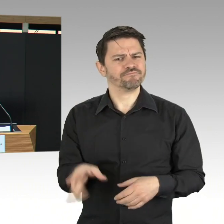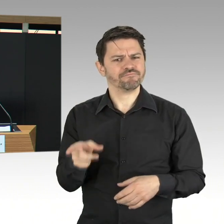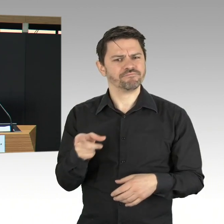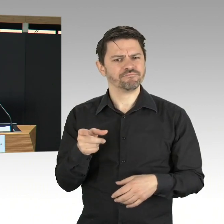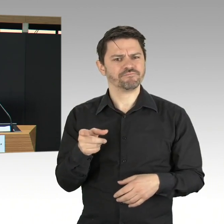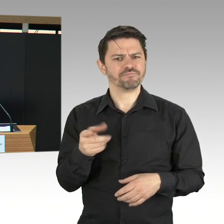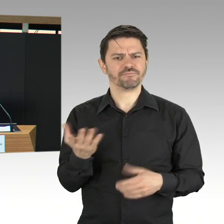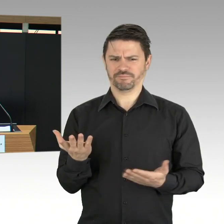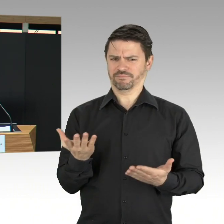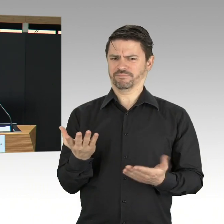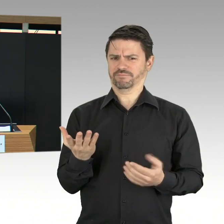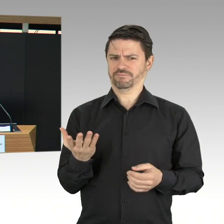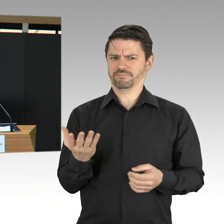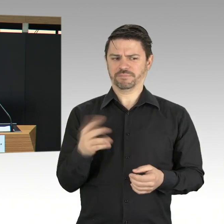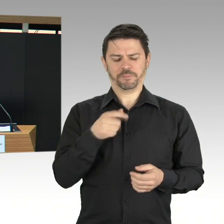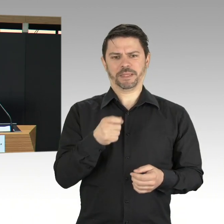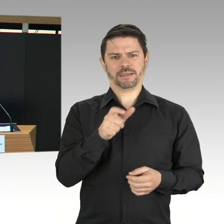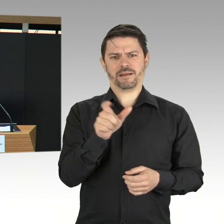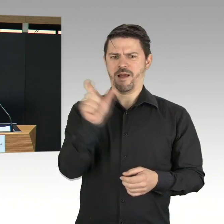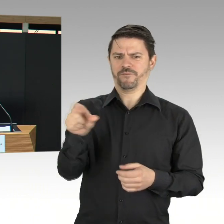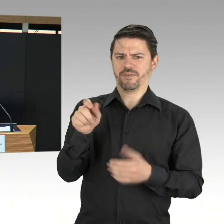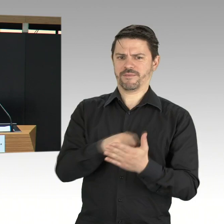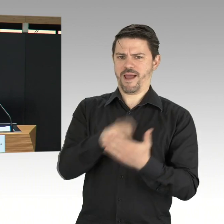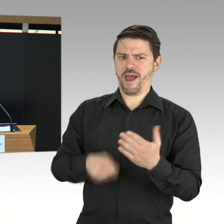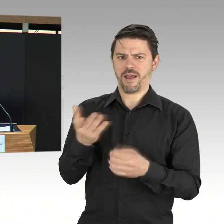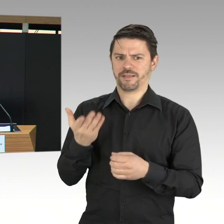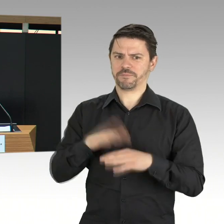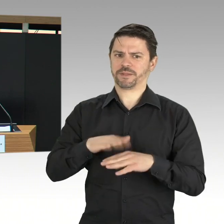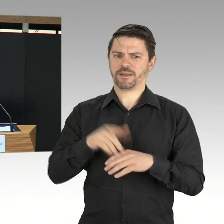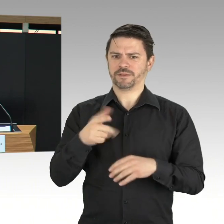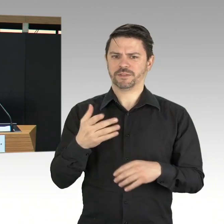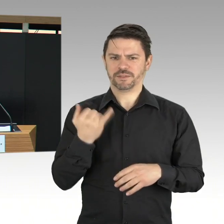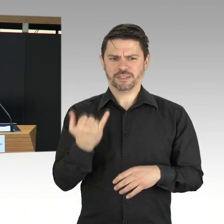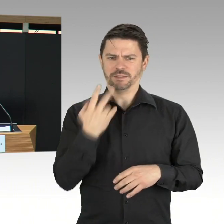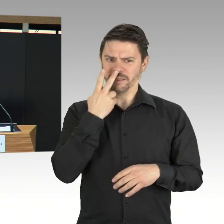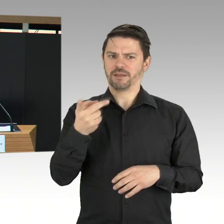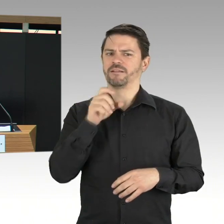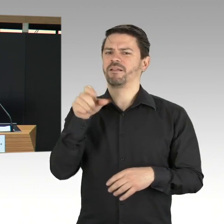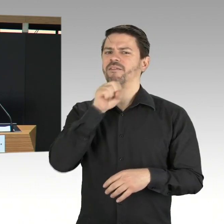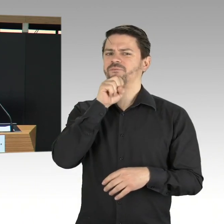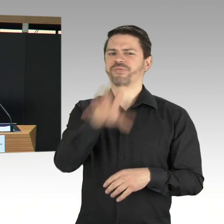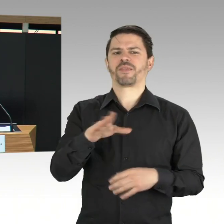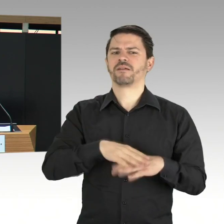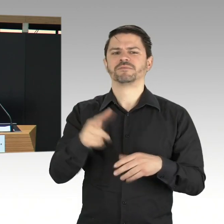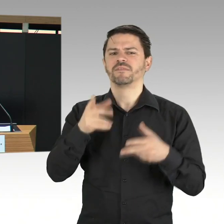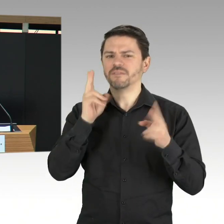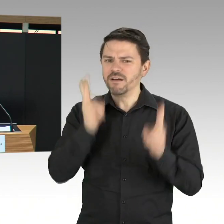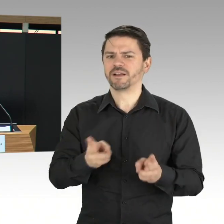nicht einen Änderungsantrag, und das enttarnt Sie, verehrte Opposition, verehrte CDU.